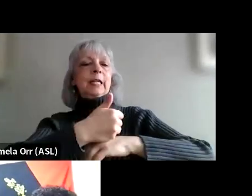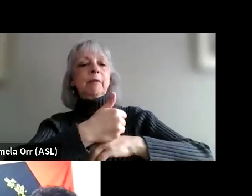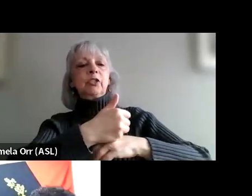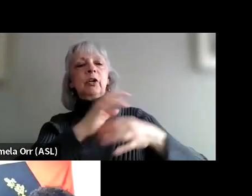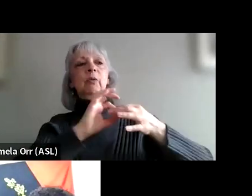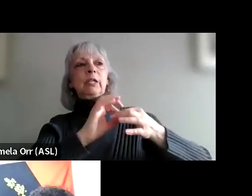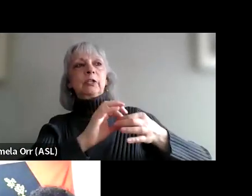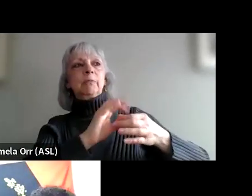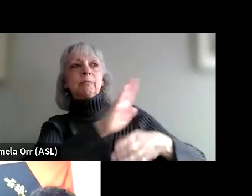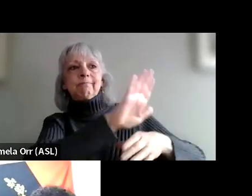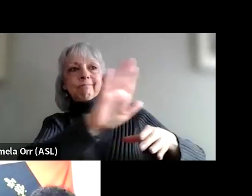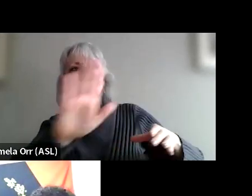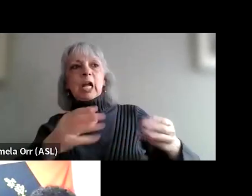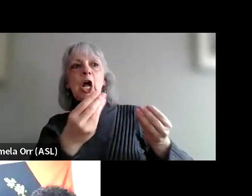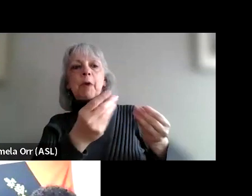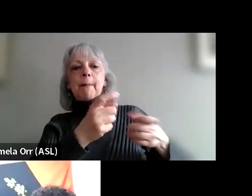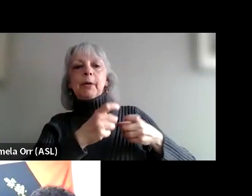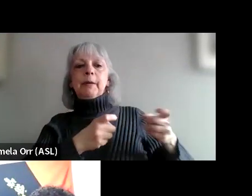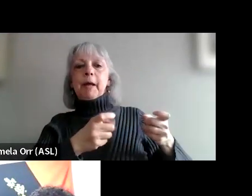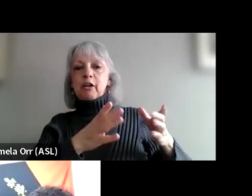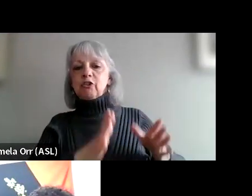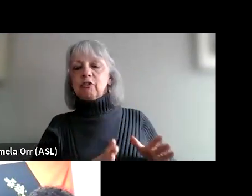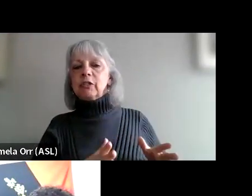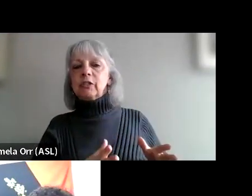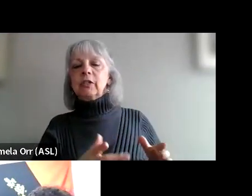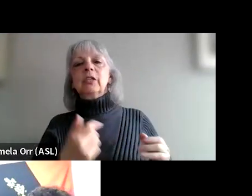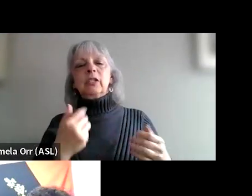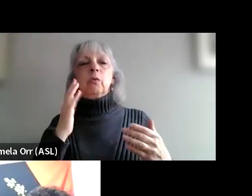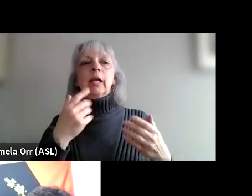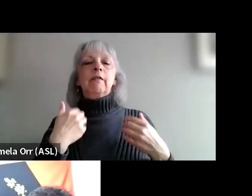con los administradores de las propiedades para que pueda tener una experiencia más exitosa.